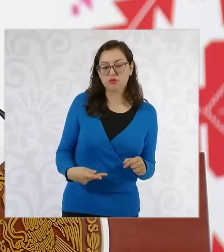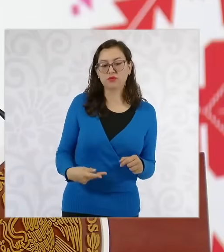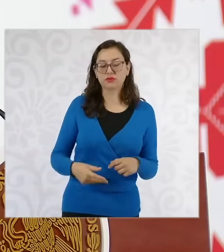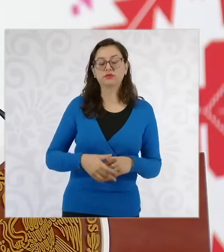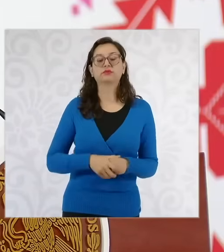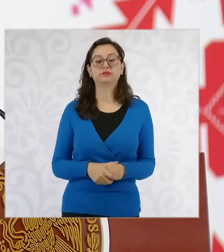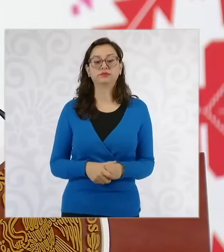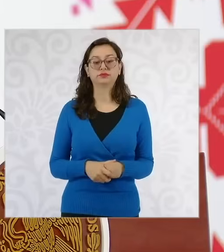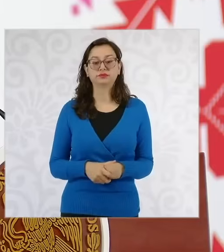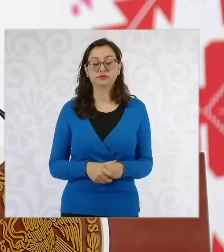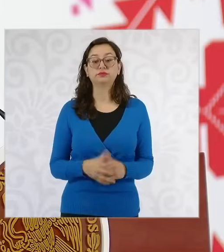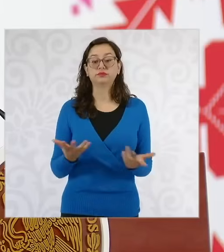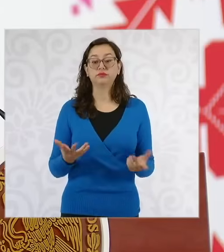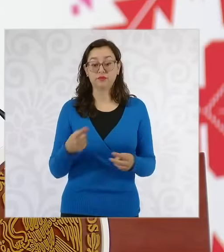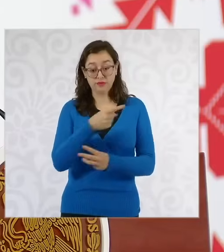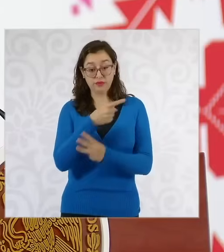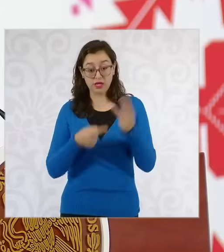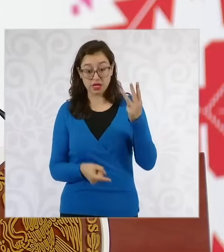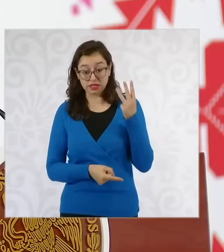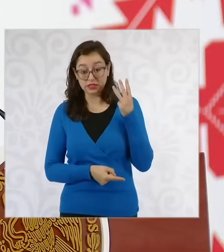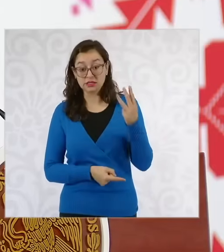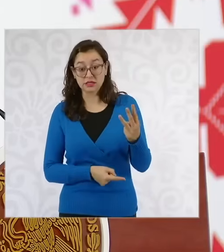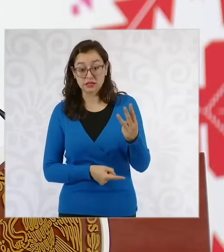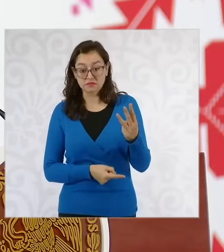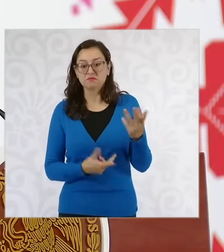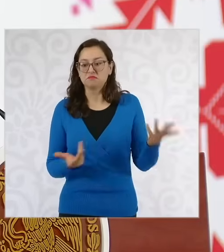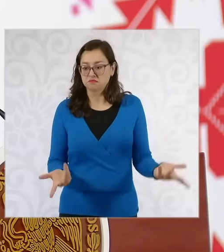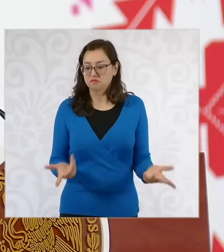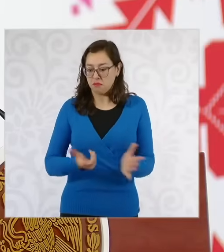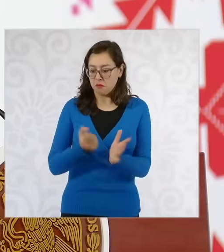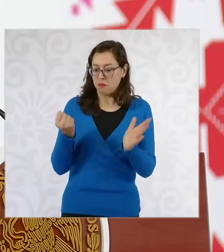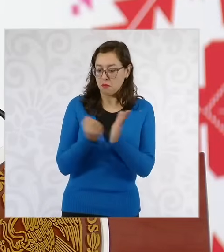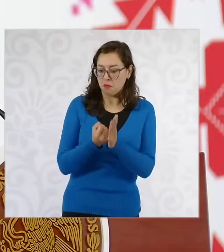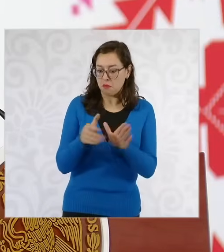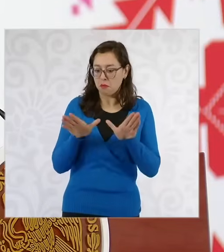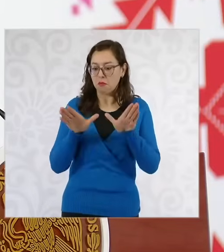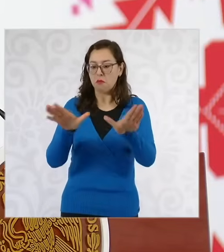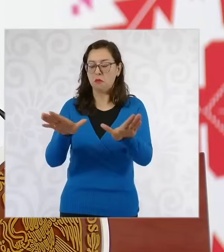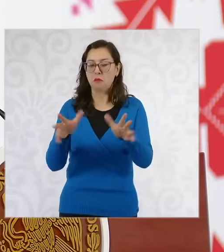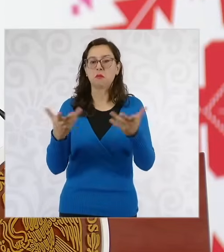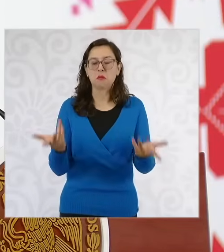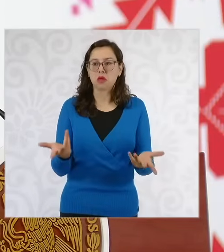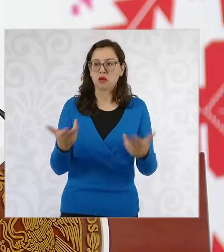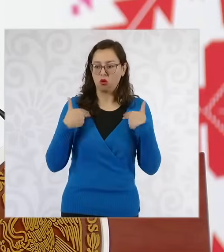precisamente eso nos permite a nosotros humanizar la marca mexicana y brindarle experiencia de un